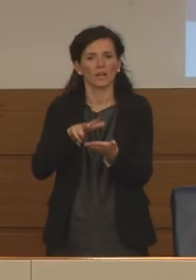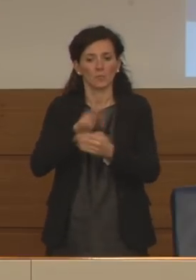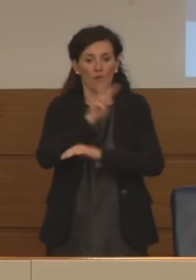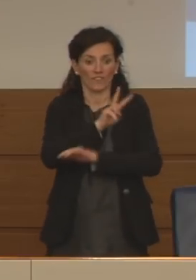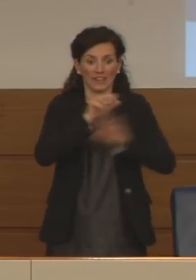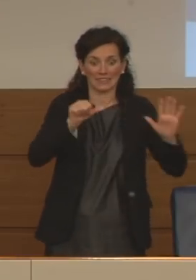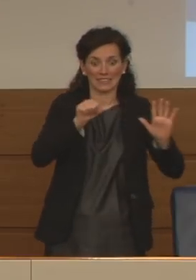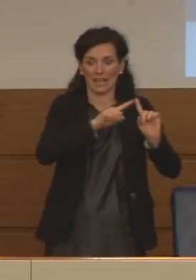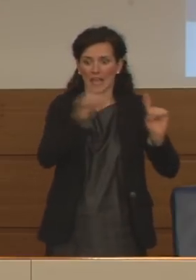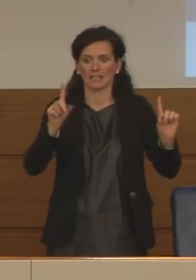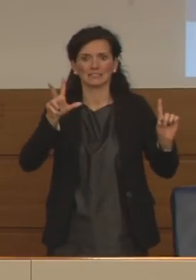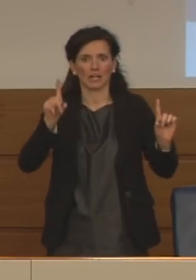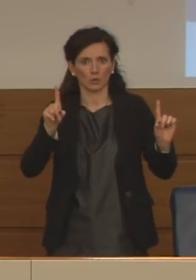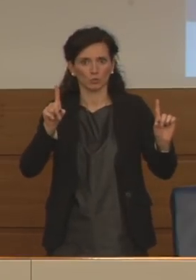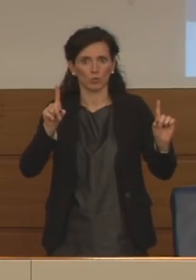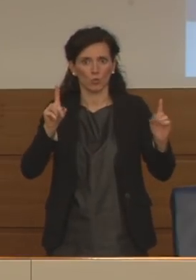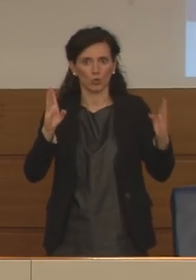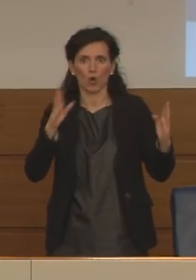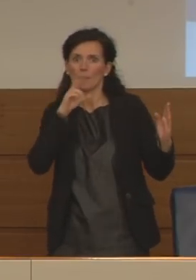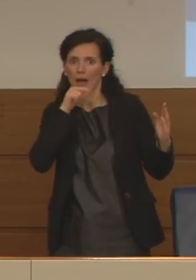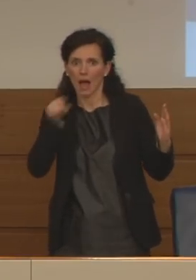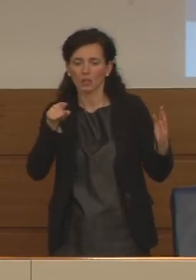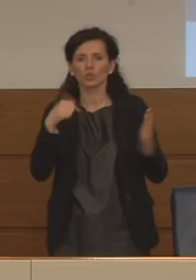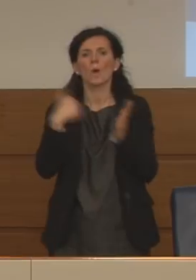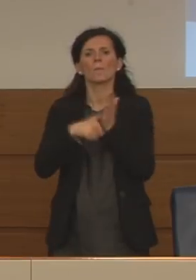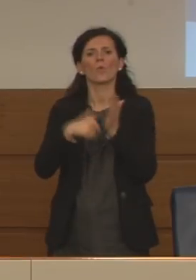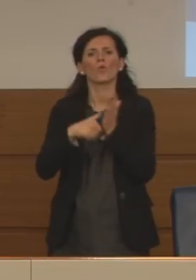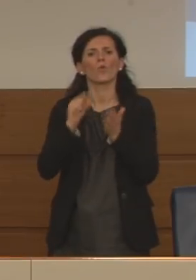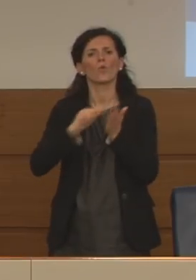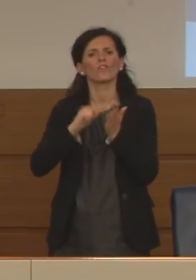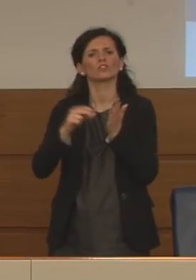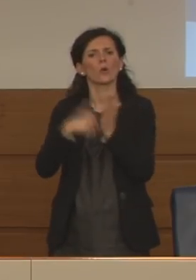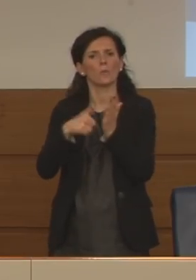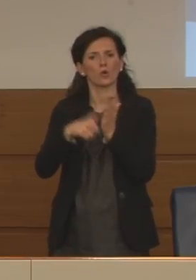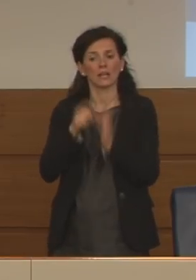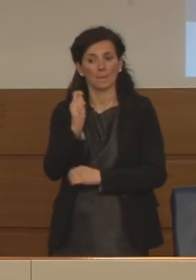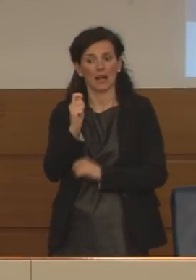presso le Poste sarà disposto il pagamento anticipato delle pensioni,